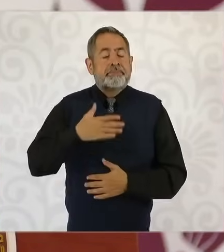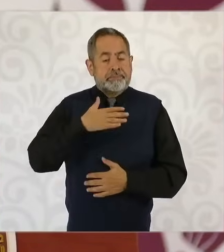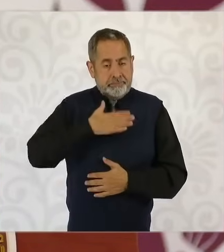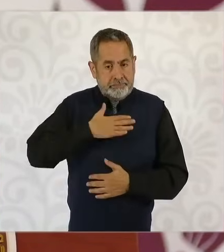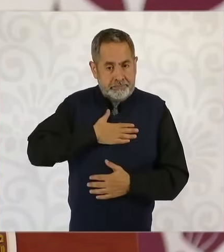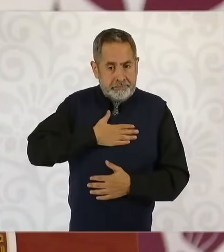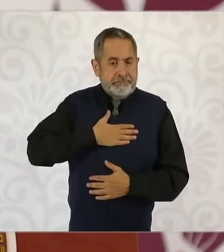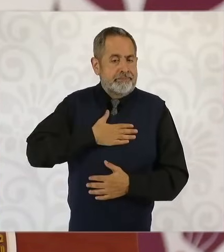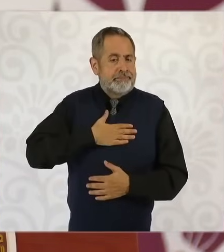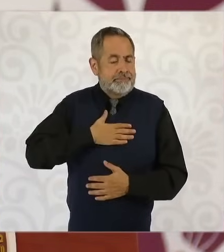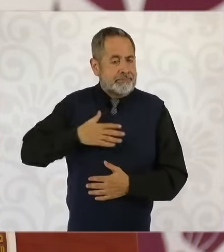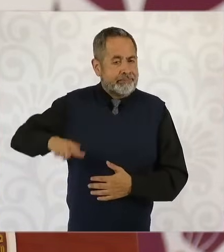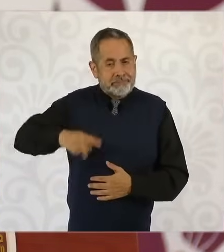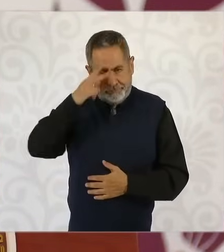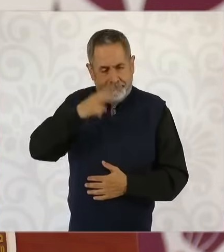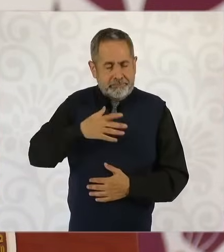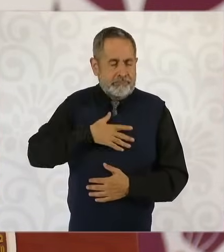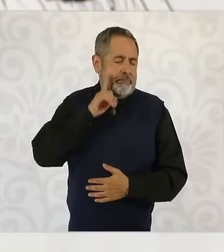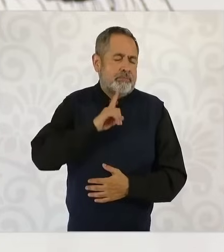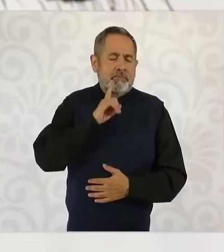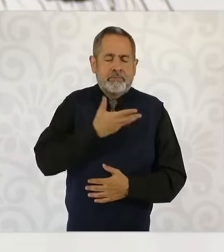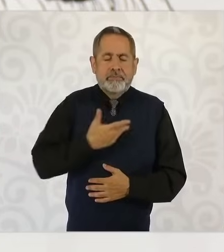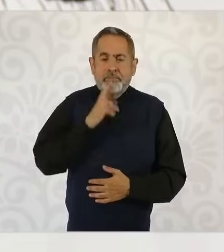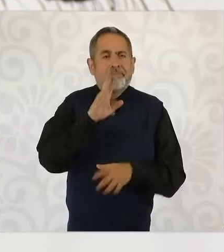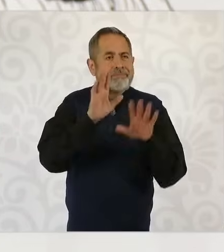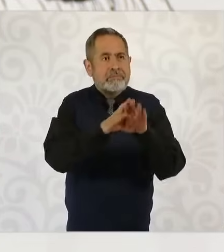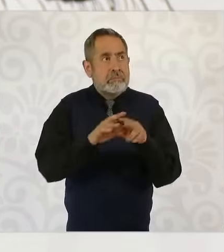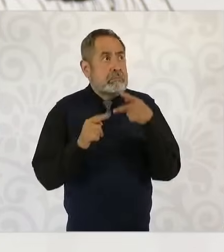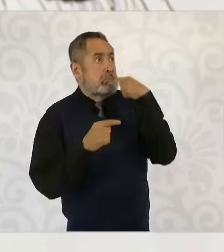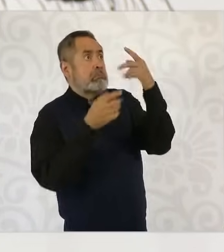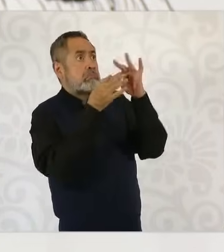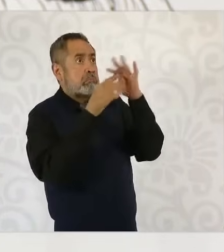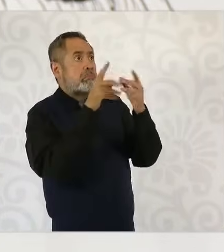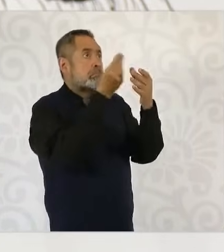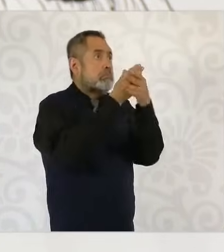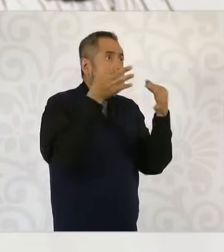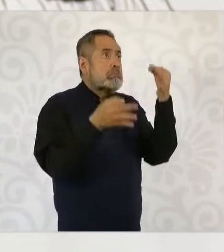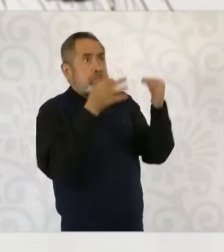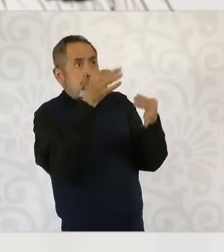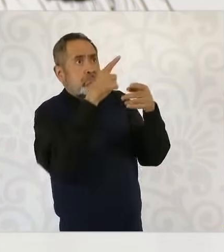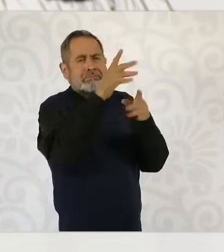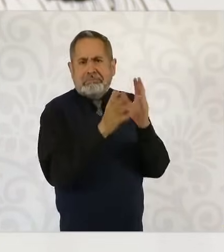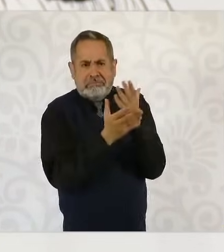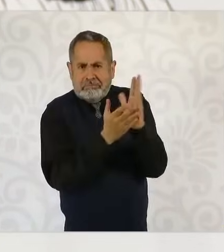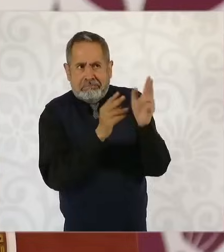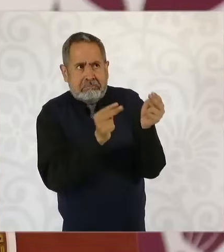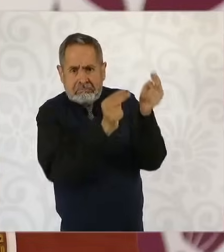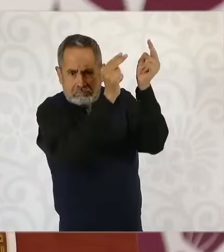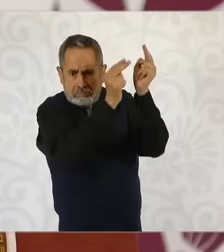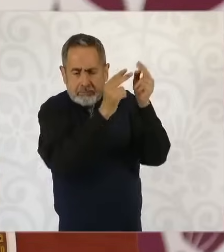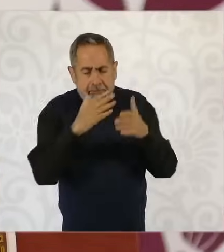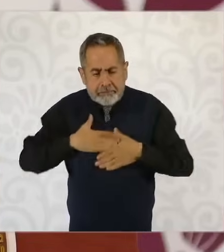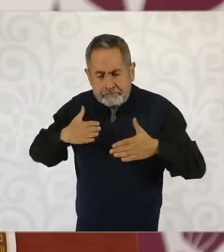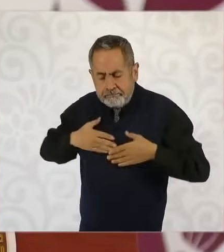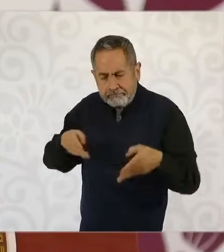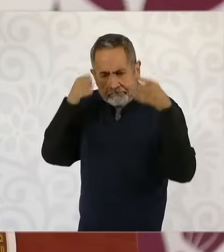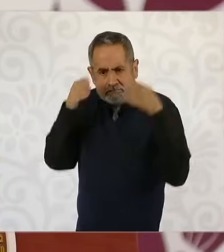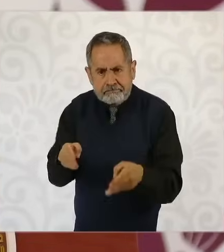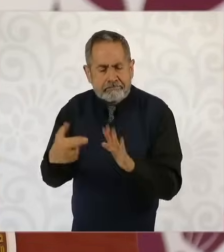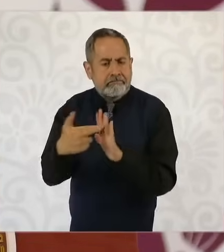aquí no frente a la característica de los delitos allá nosotros nos regimos por la Constitución